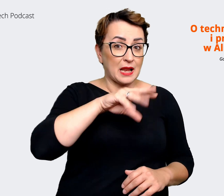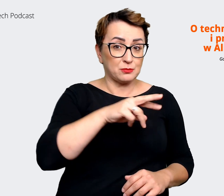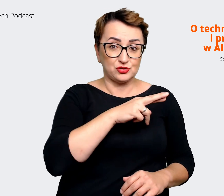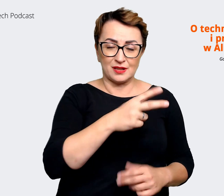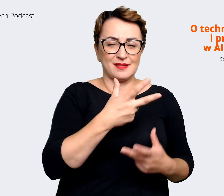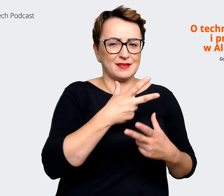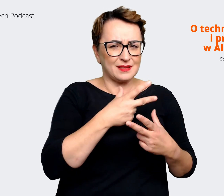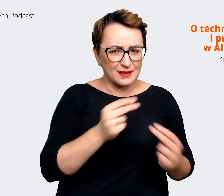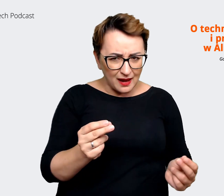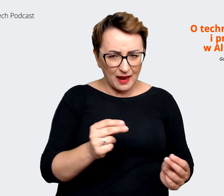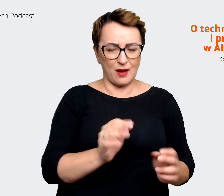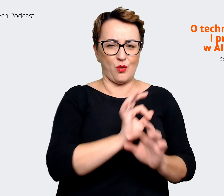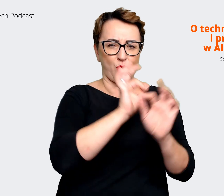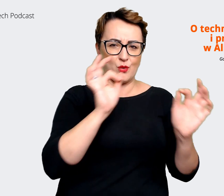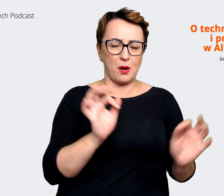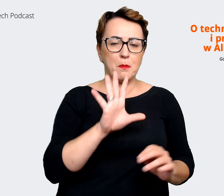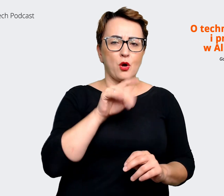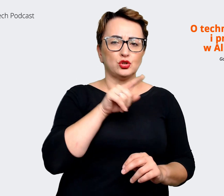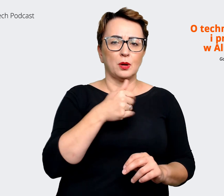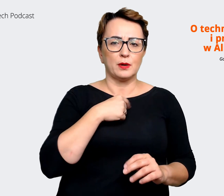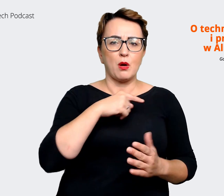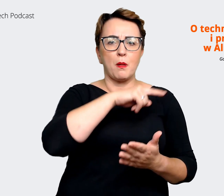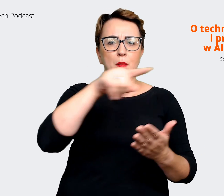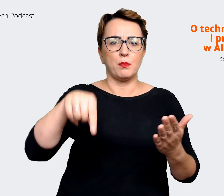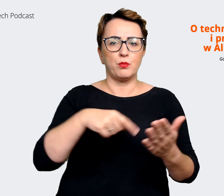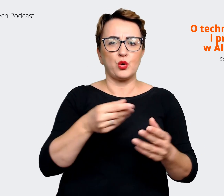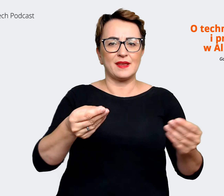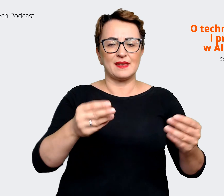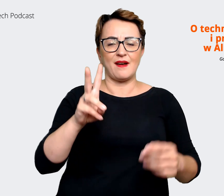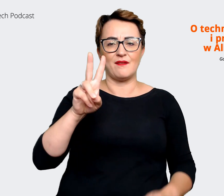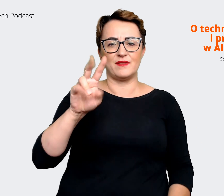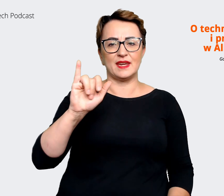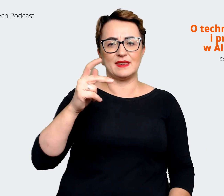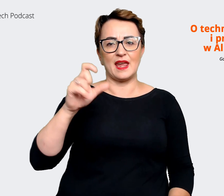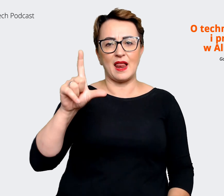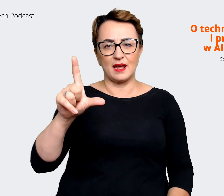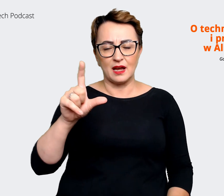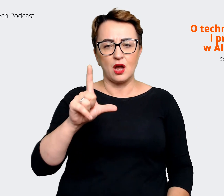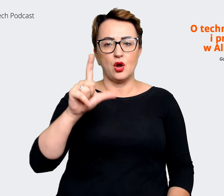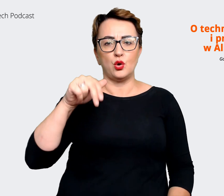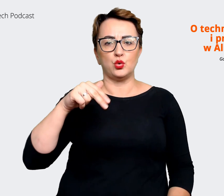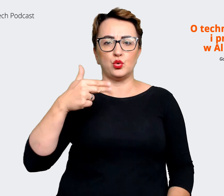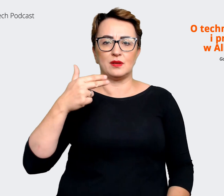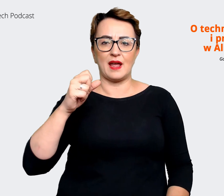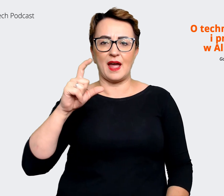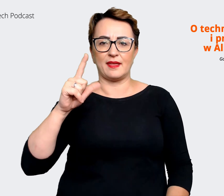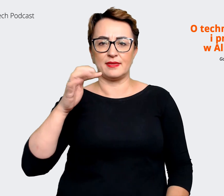w sobie, bo jest to płyta winylowa Lunatic Soul. Podobno limitowana. Podobno niedostępna